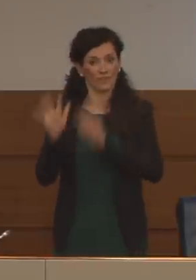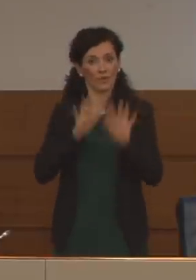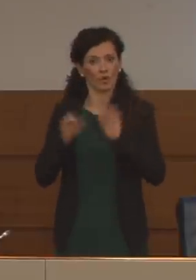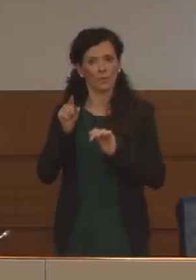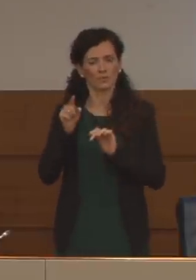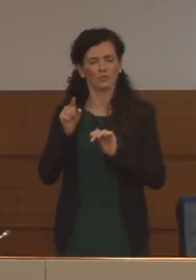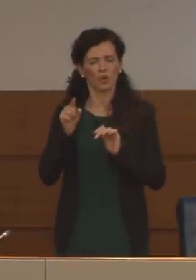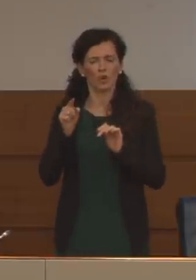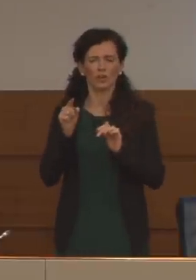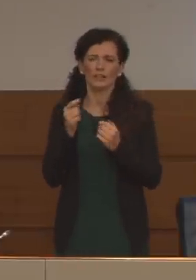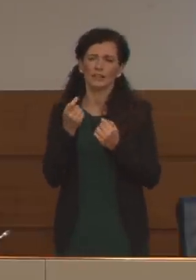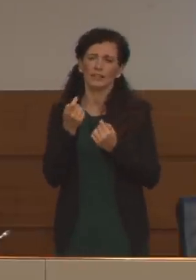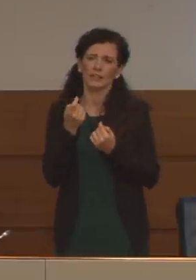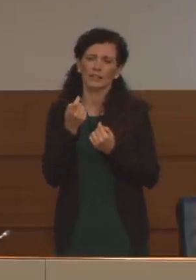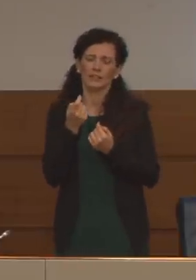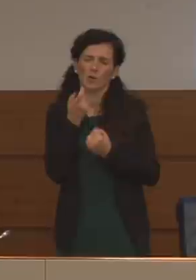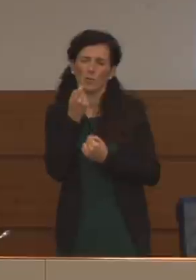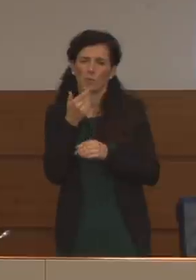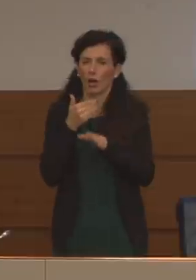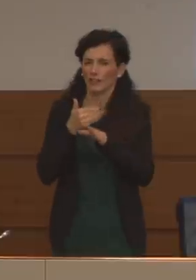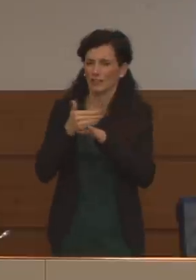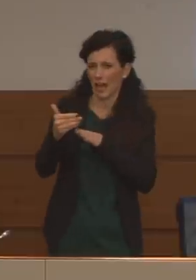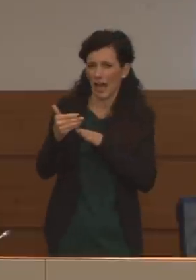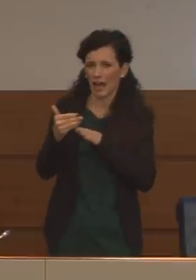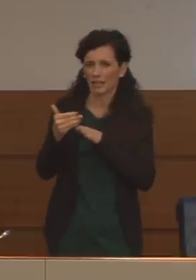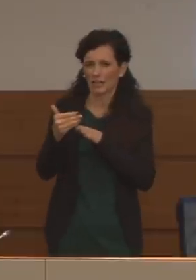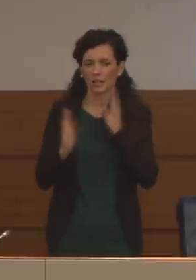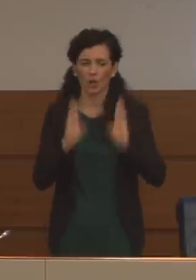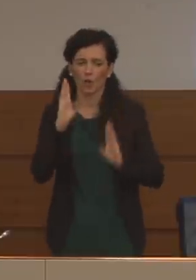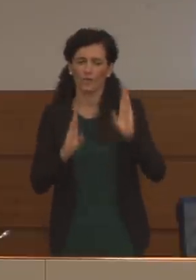ritardo rispetto a quelli presentati dalla protezione civile che sono